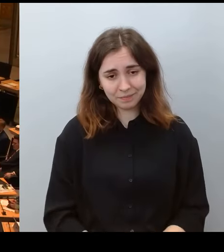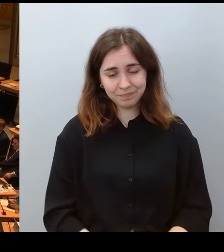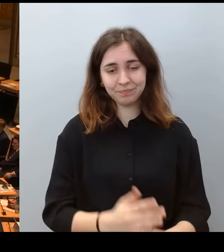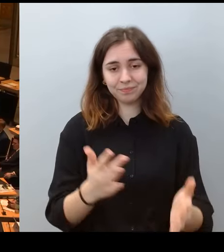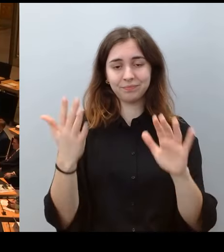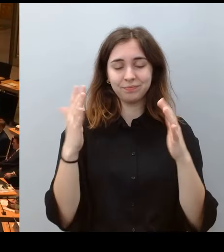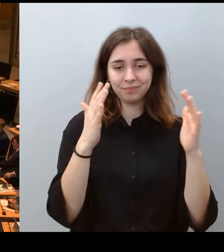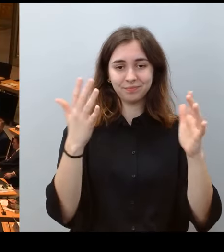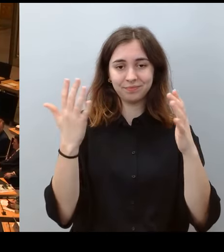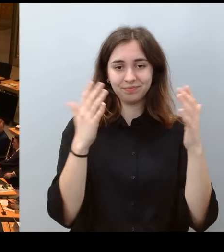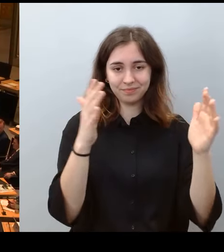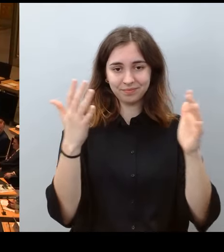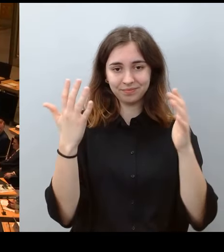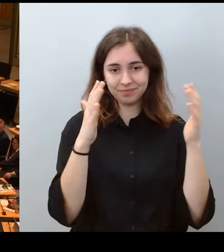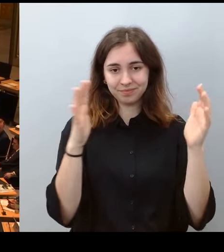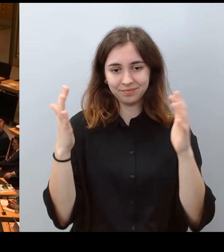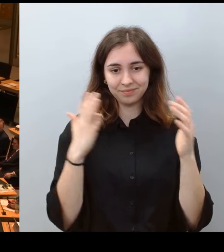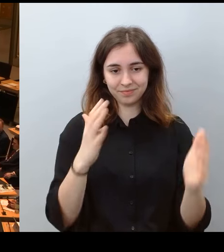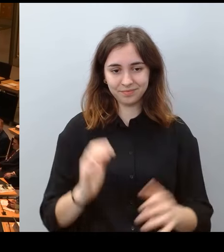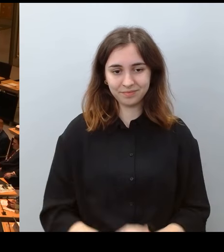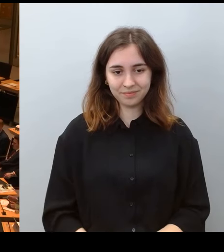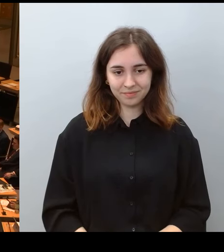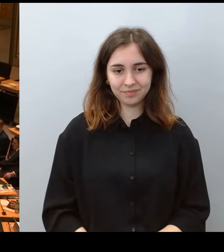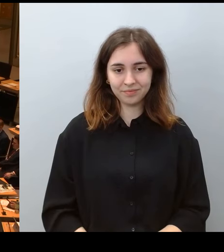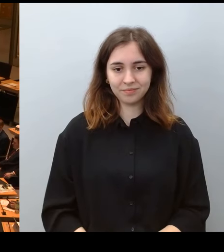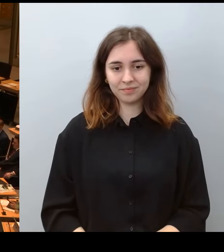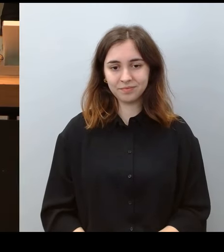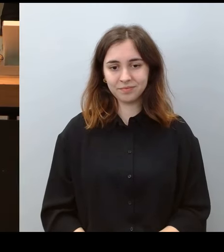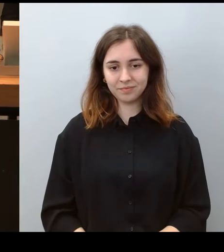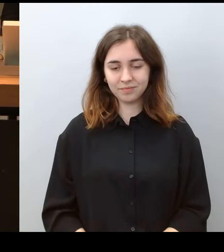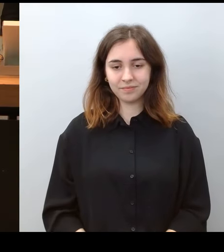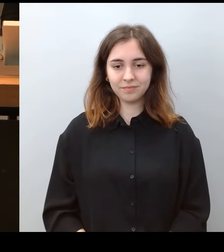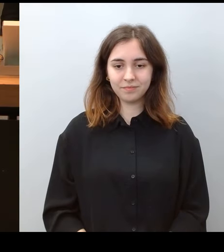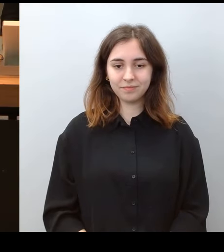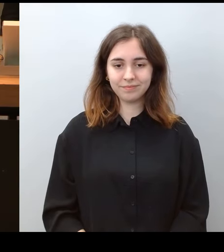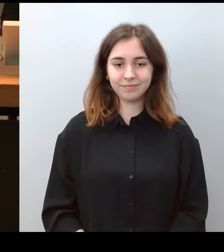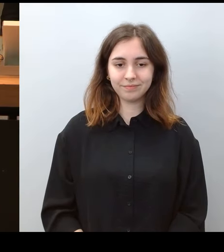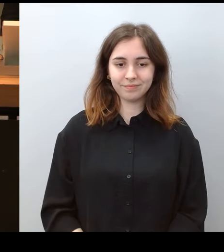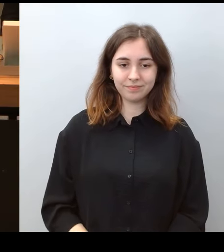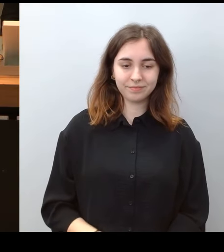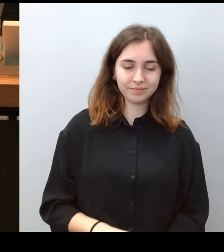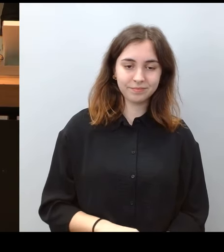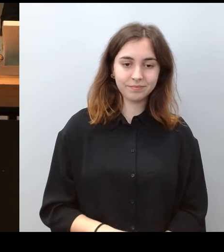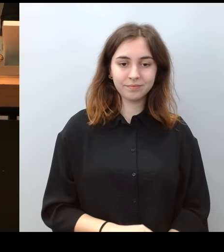Ich möchte die Chance aber ebenso wie Herr Wolath nutzen und noch einmal